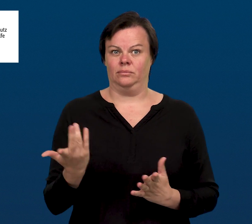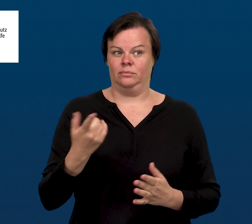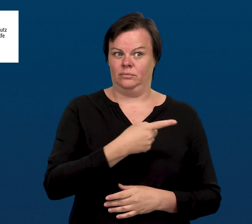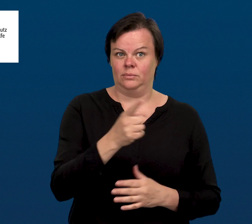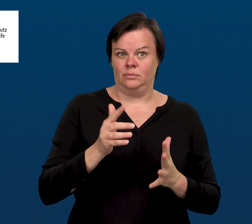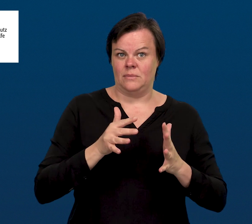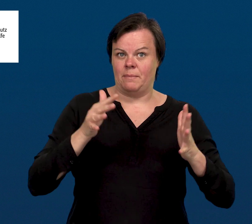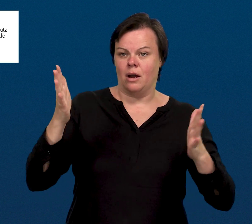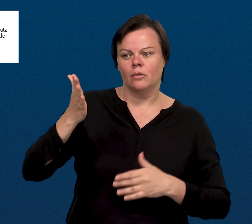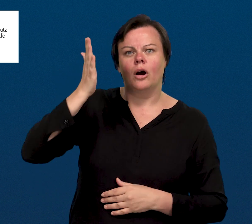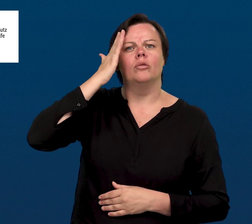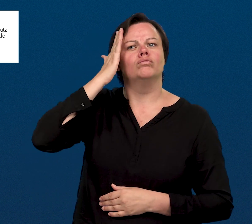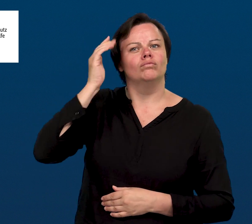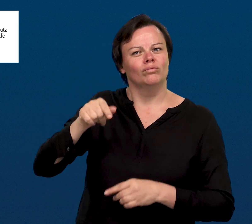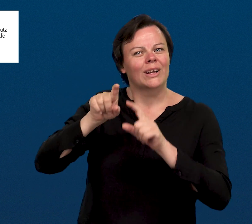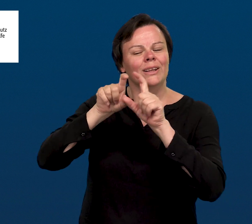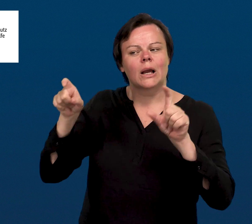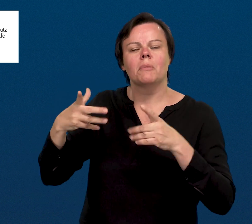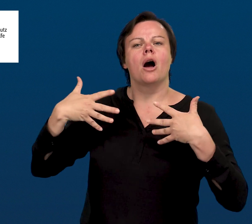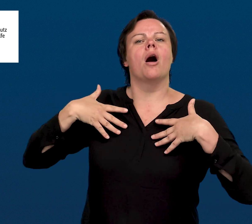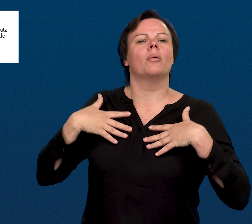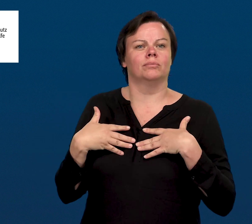Denn je vertrauter Sie mit dem Thema sind,